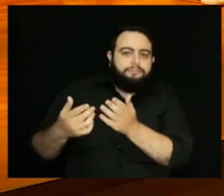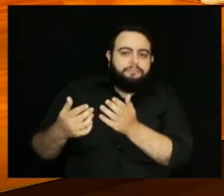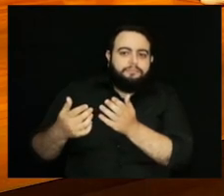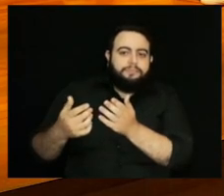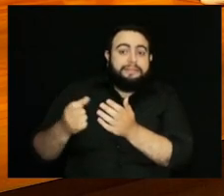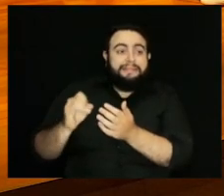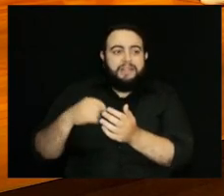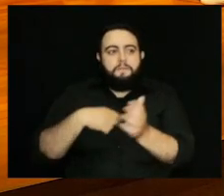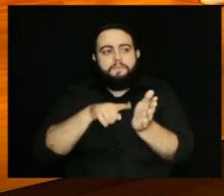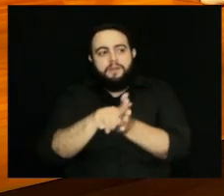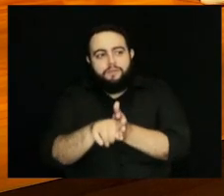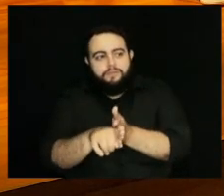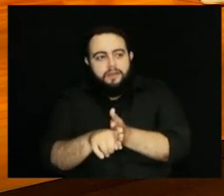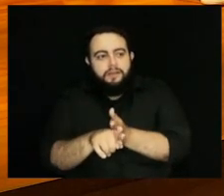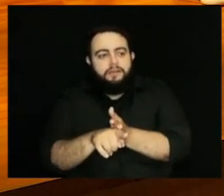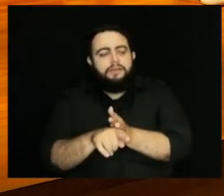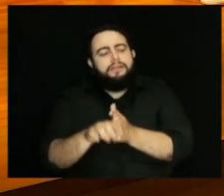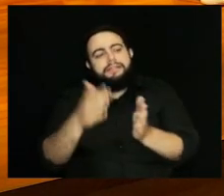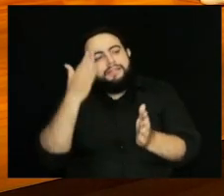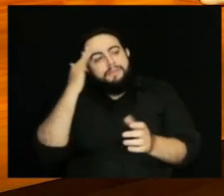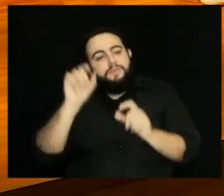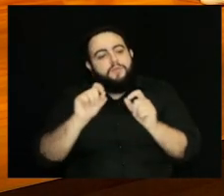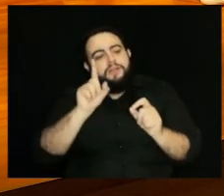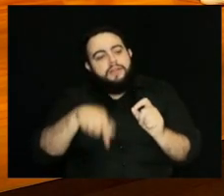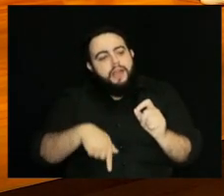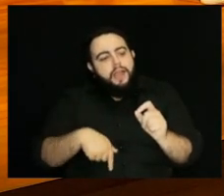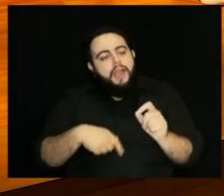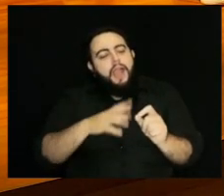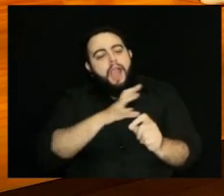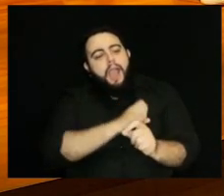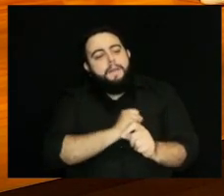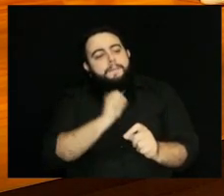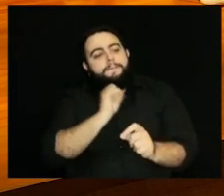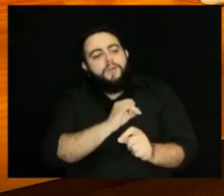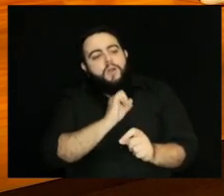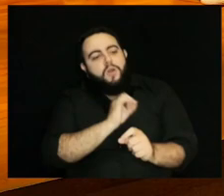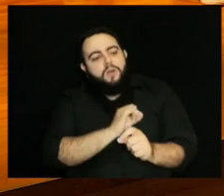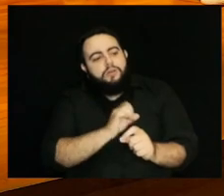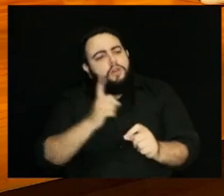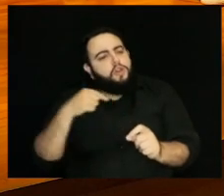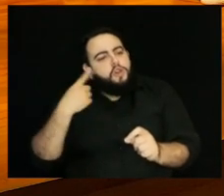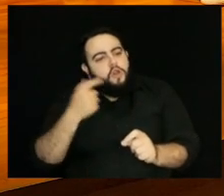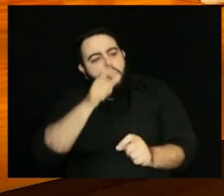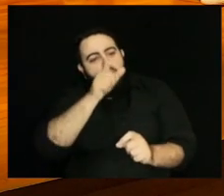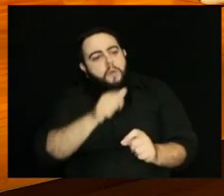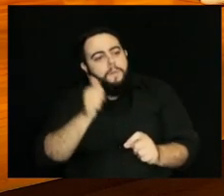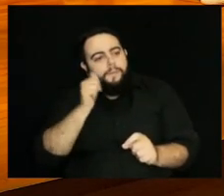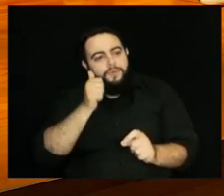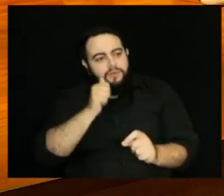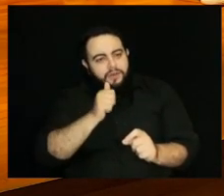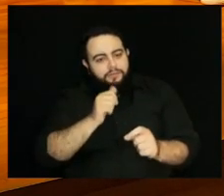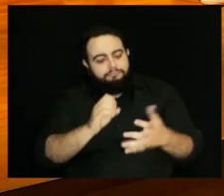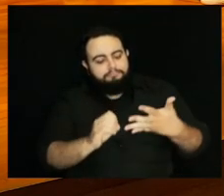perguntar: você sabe o que é ter um amor, meu senhor? Ter loucura por uma mulher? A melodia sobe. Você sabe o